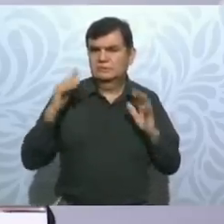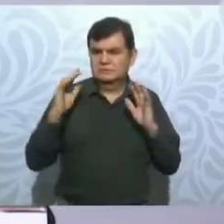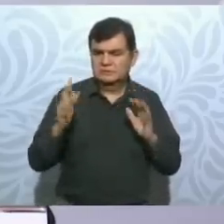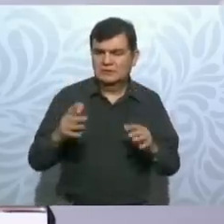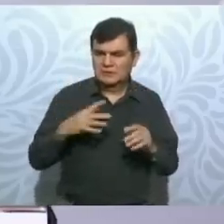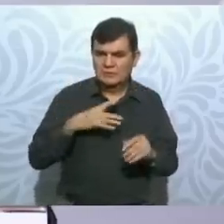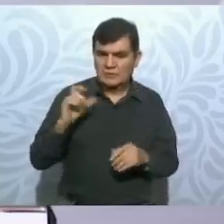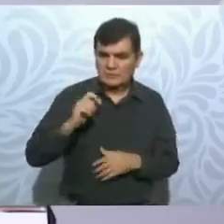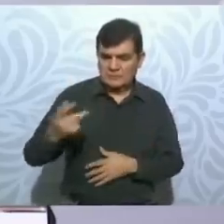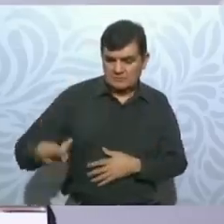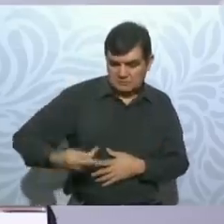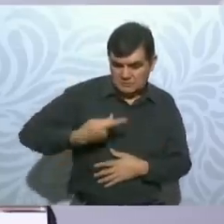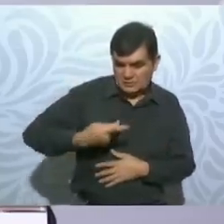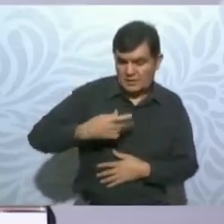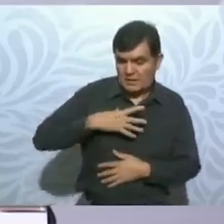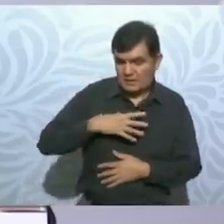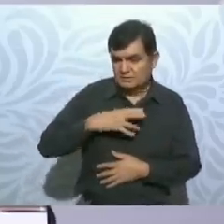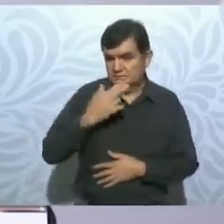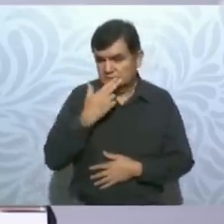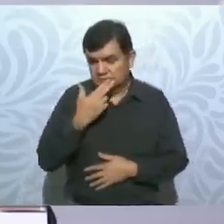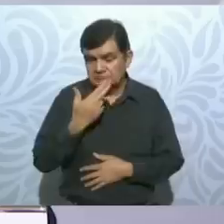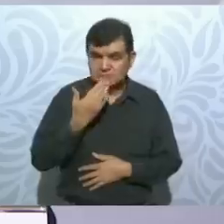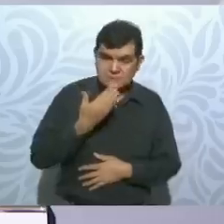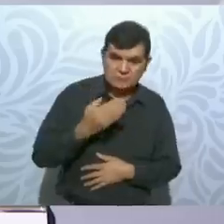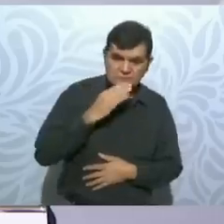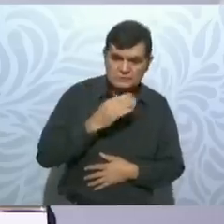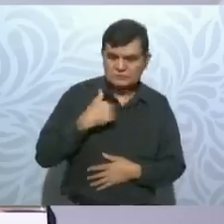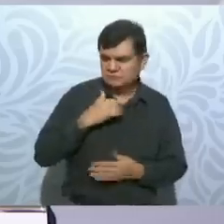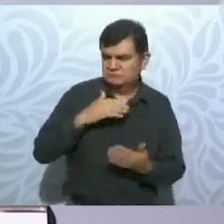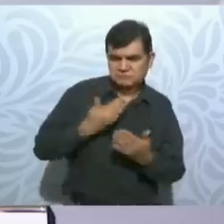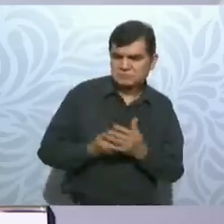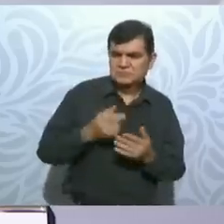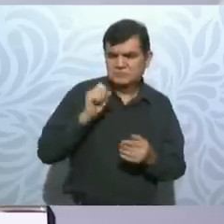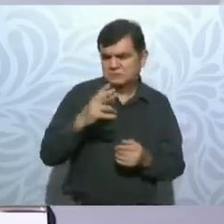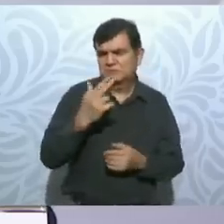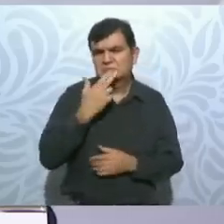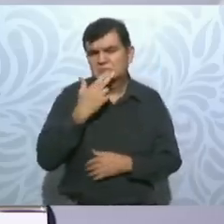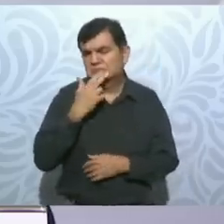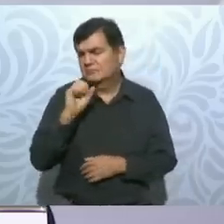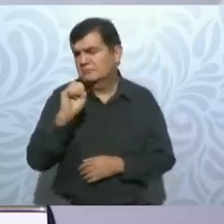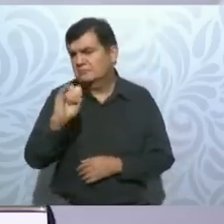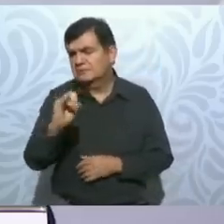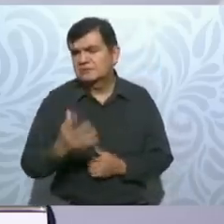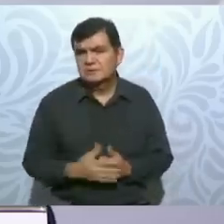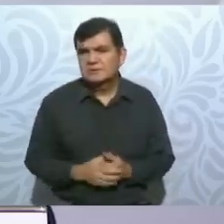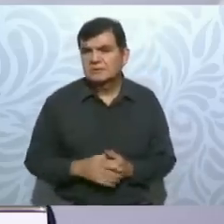preguntan si va a funcionar la estrategia estoy convencida que va a funcionar lo probamos en la